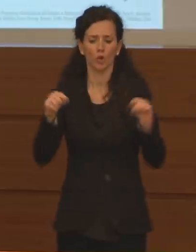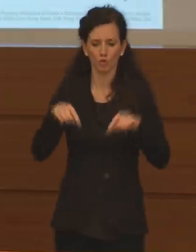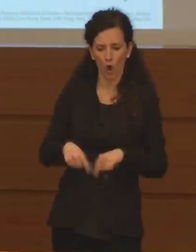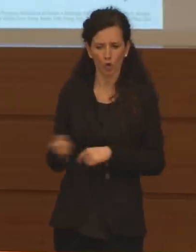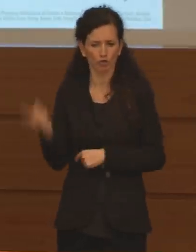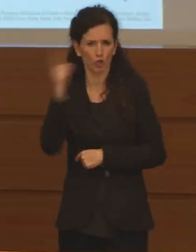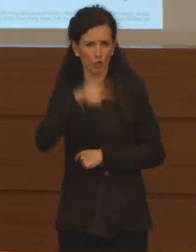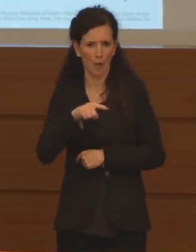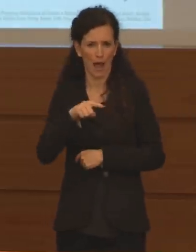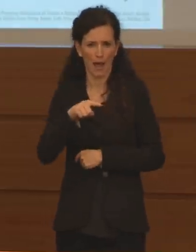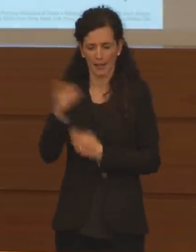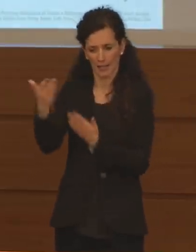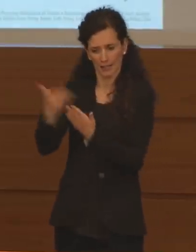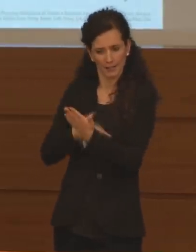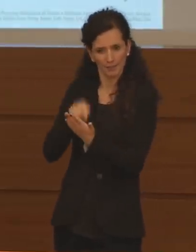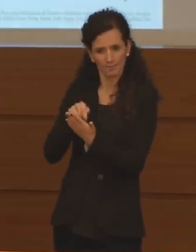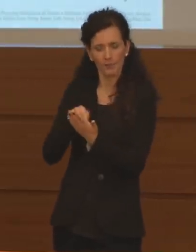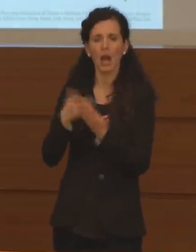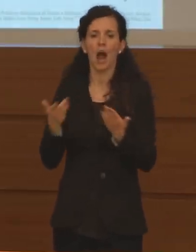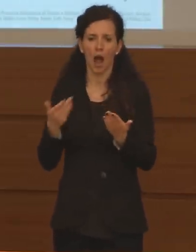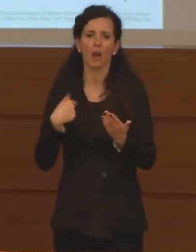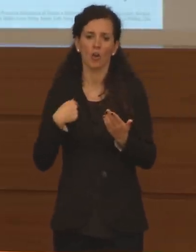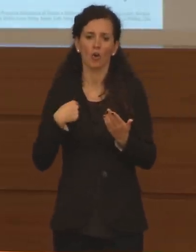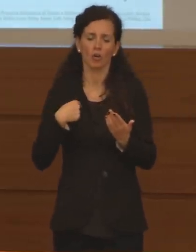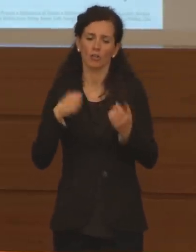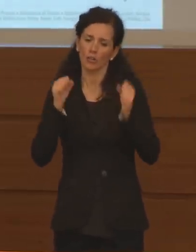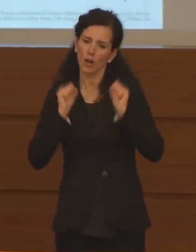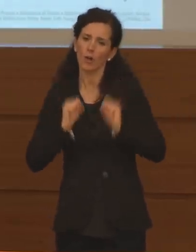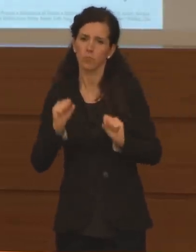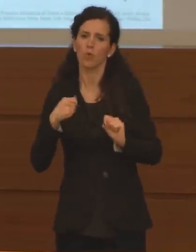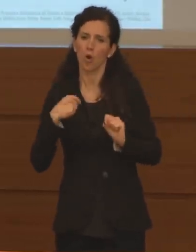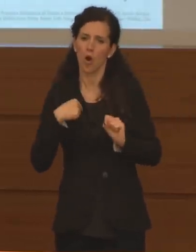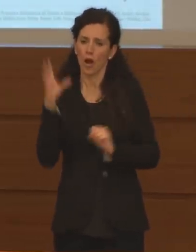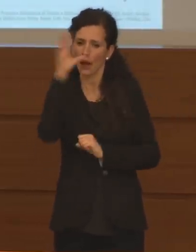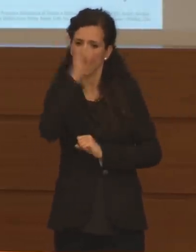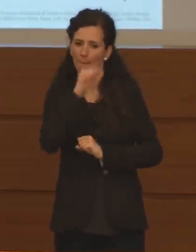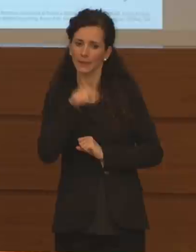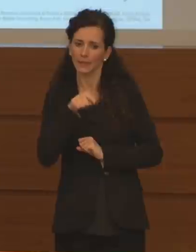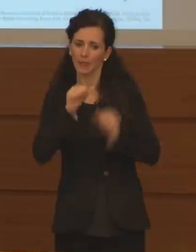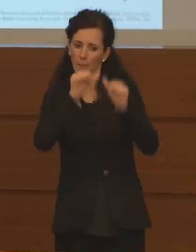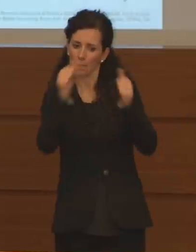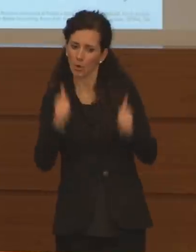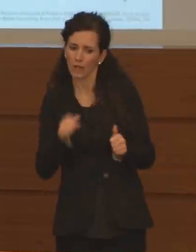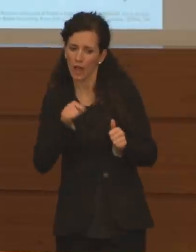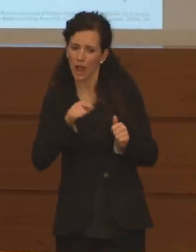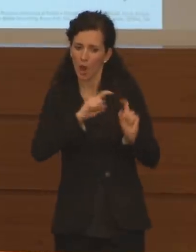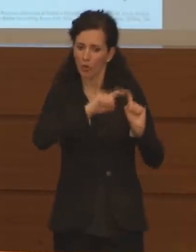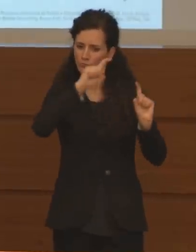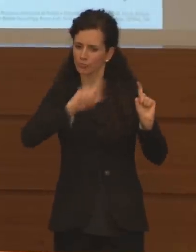potremo iniziare a modellizzare questi dati e a poter fare